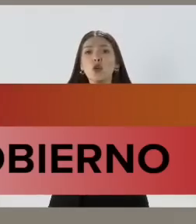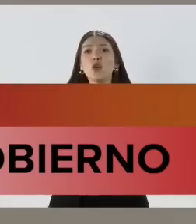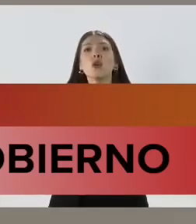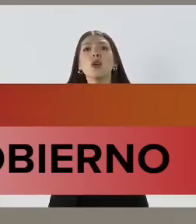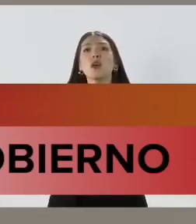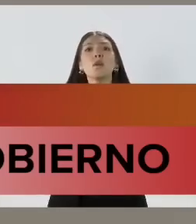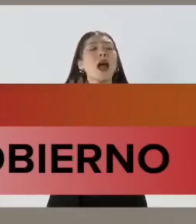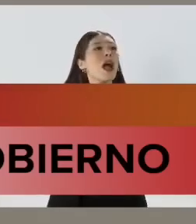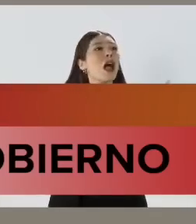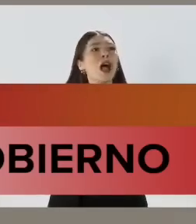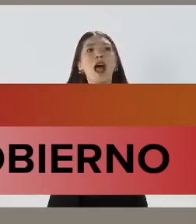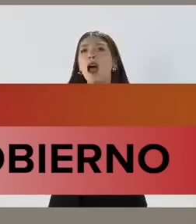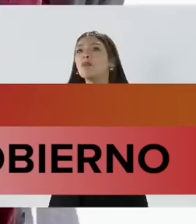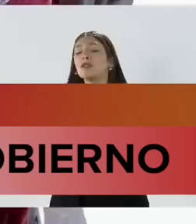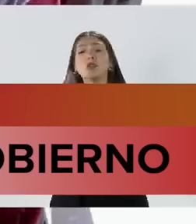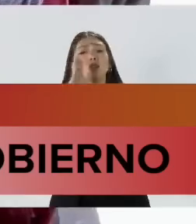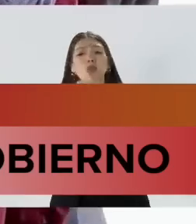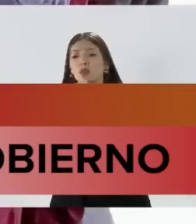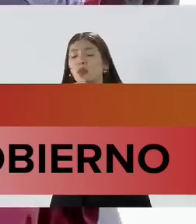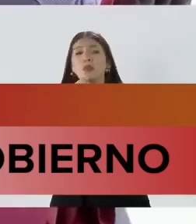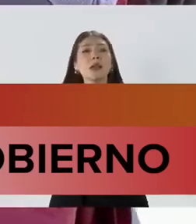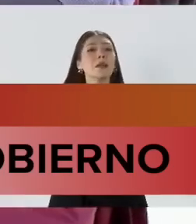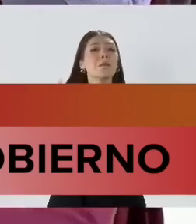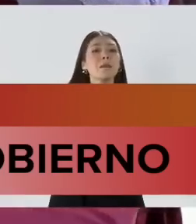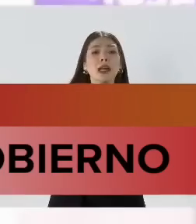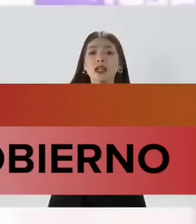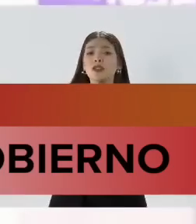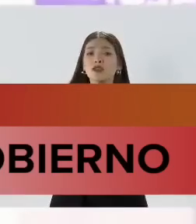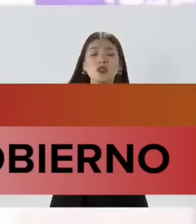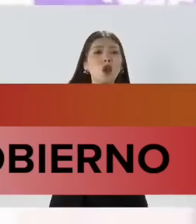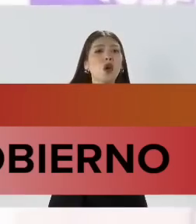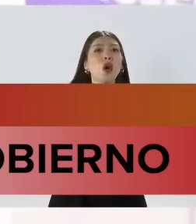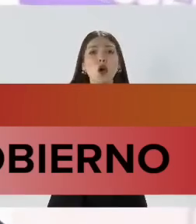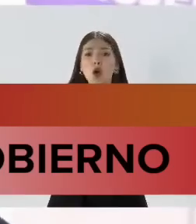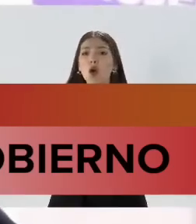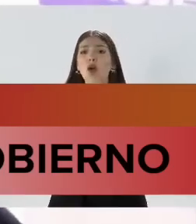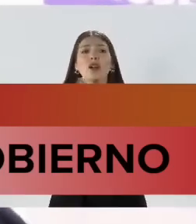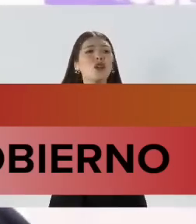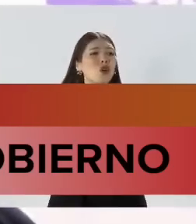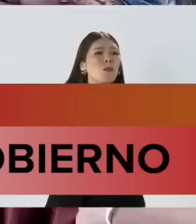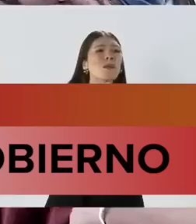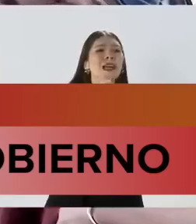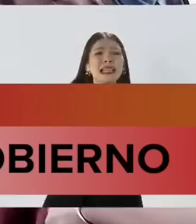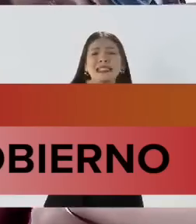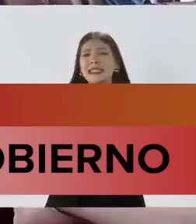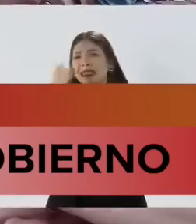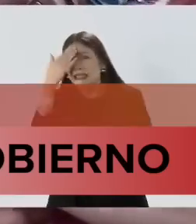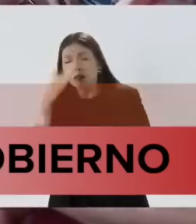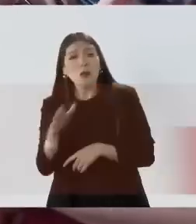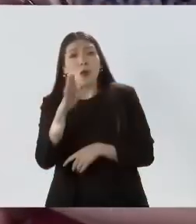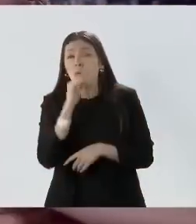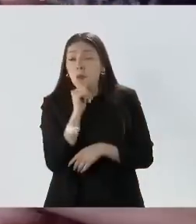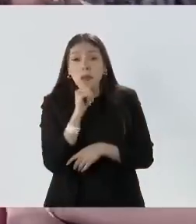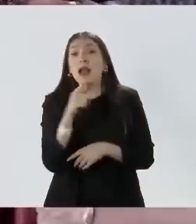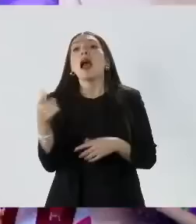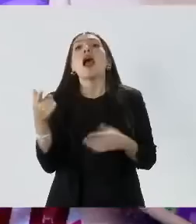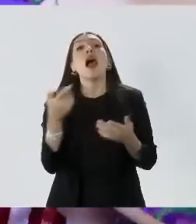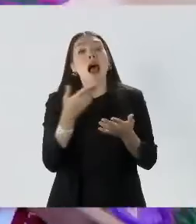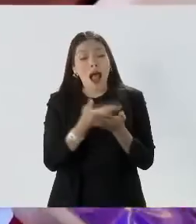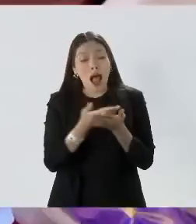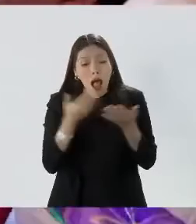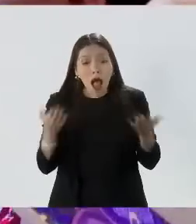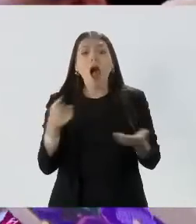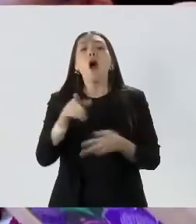a la gente la gente llega y ahí va a encontrar siempre a todas las secretarias y secretarios y